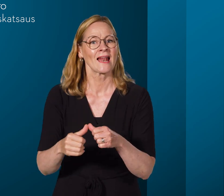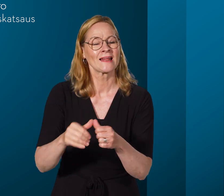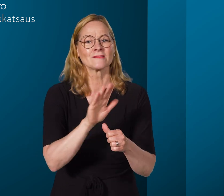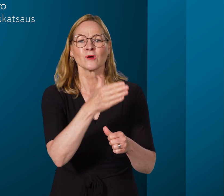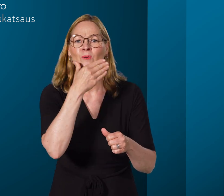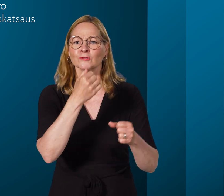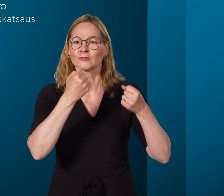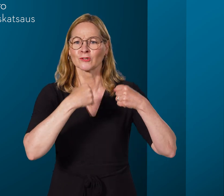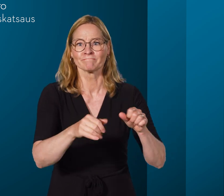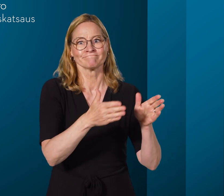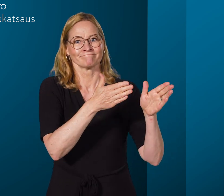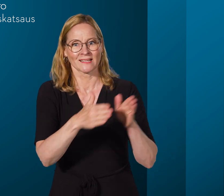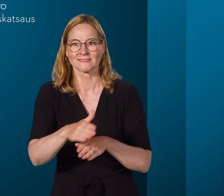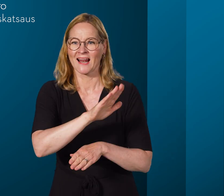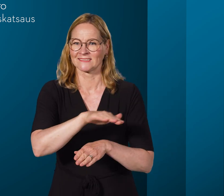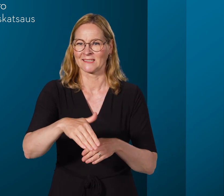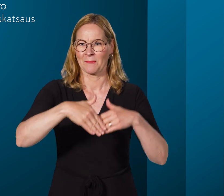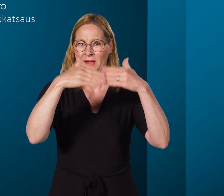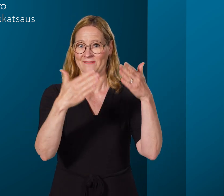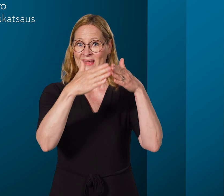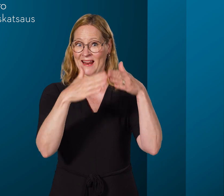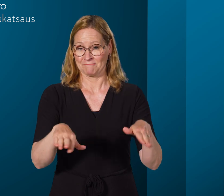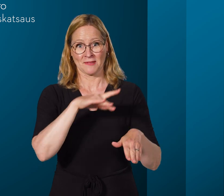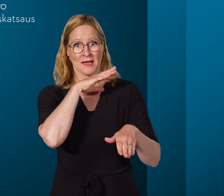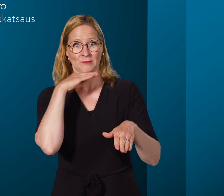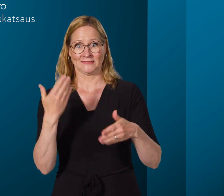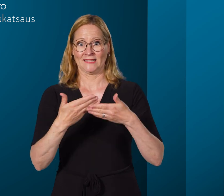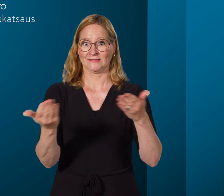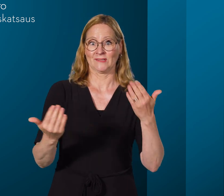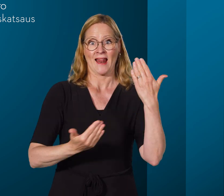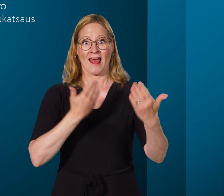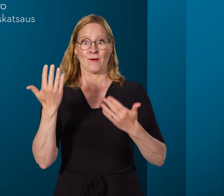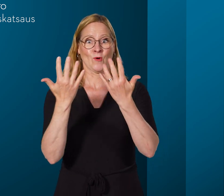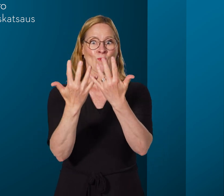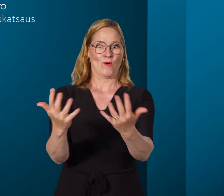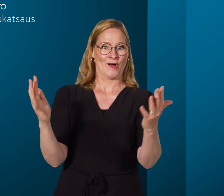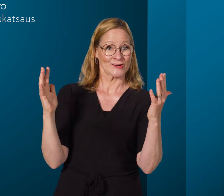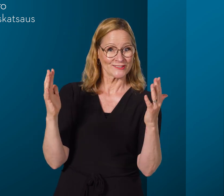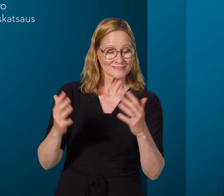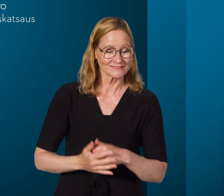liiton nuorisotoiminnan järjestämän lasten päiväleirin laulukuoron hauska esitys.